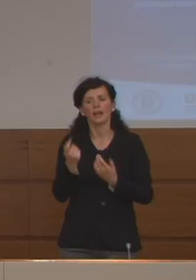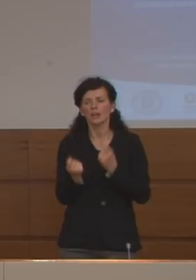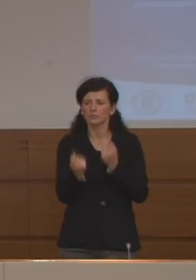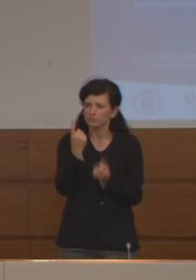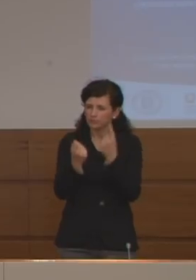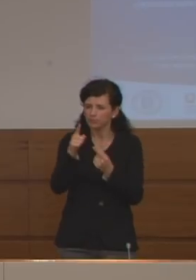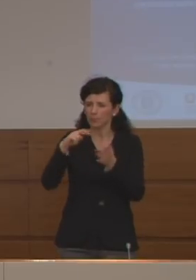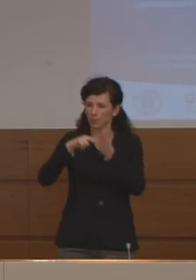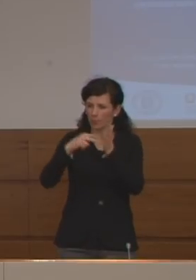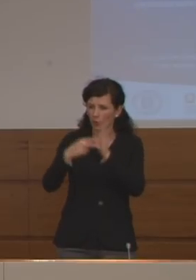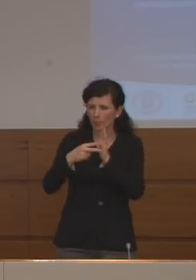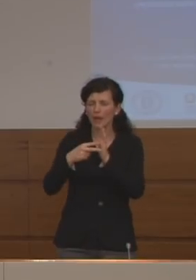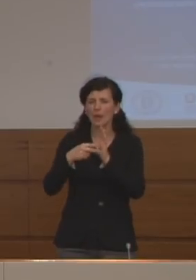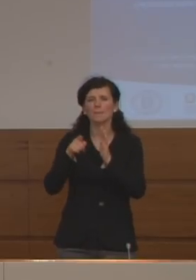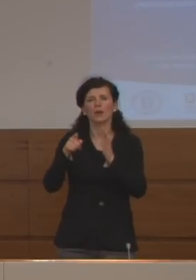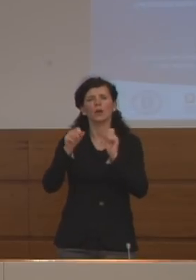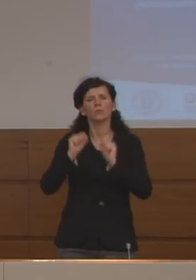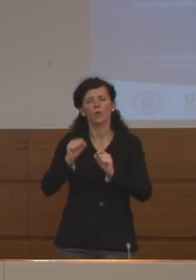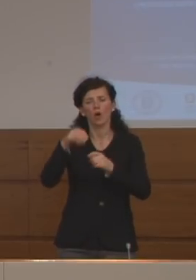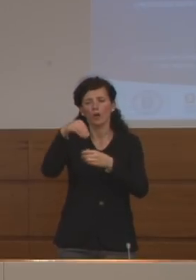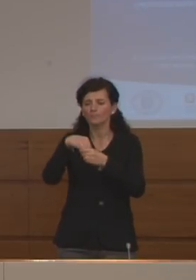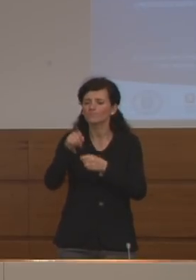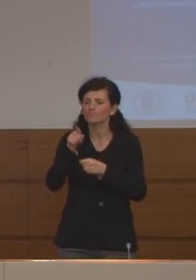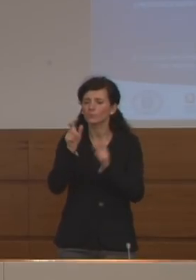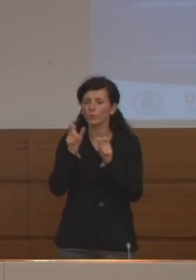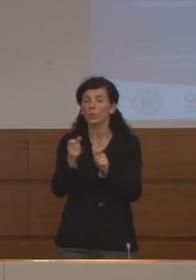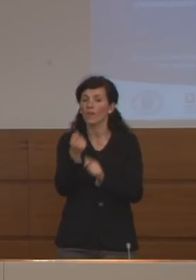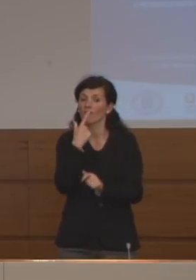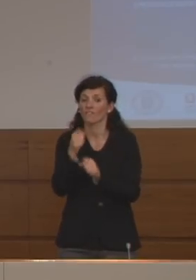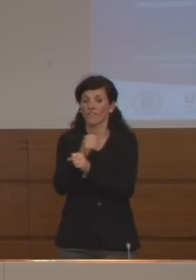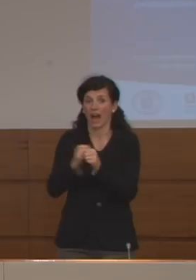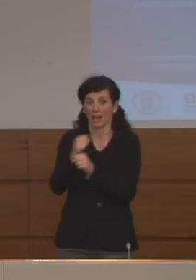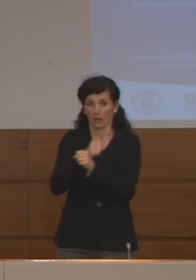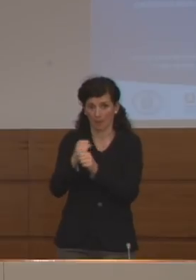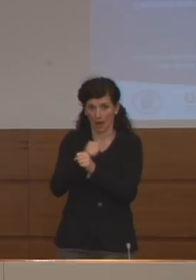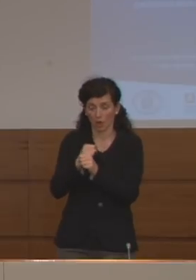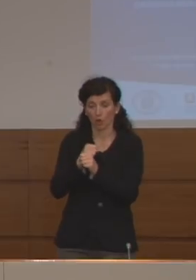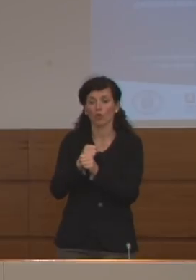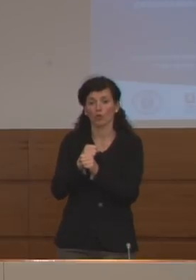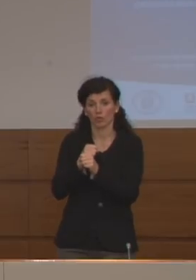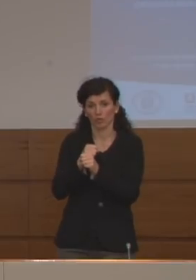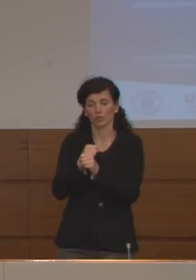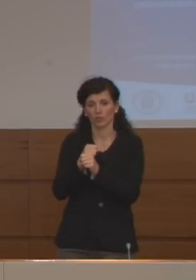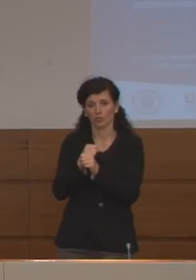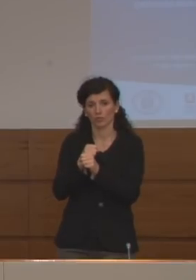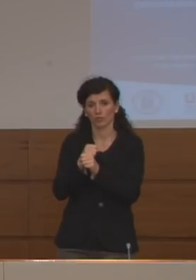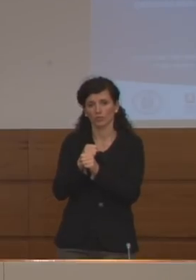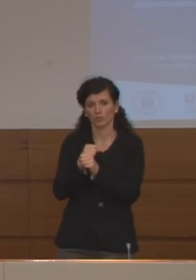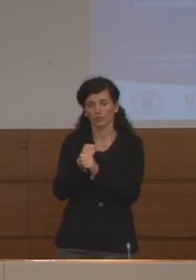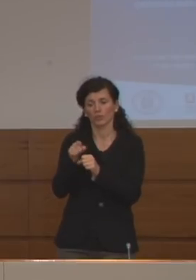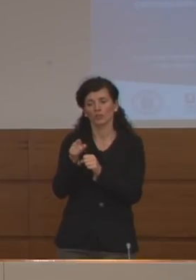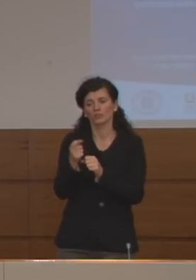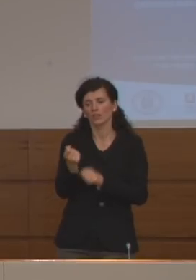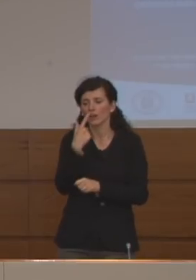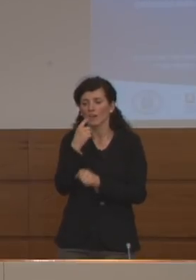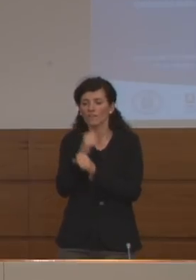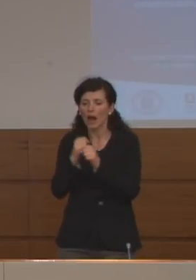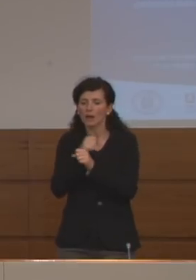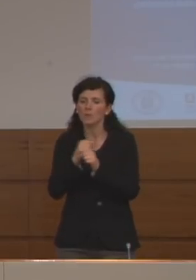shortage farmacologico, cioè a dire di venir meno di determinati farmaci.